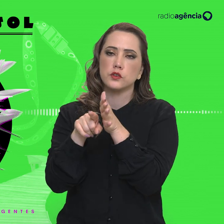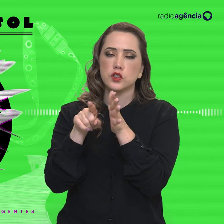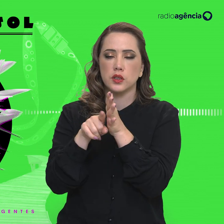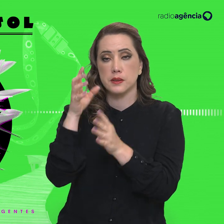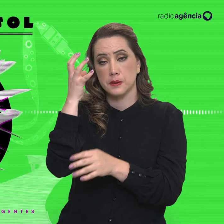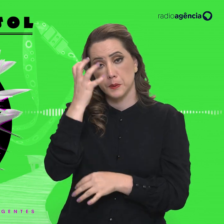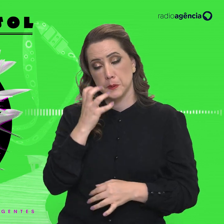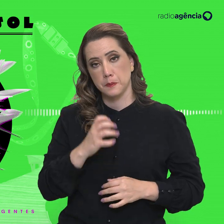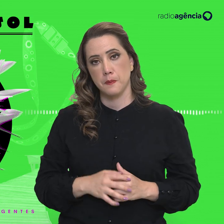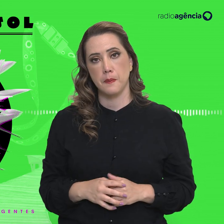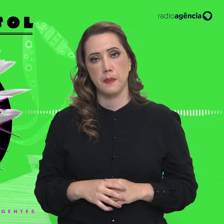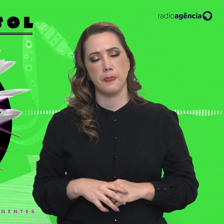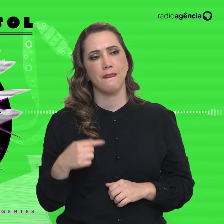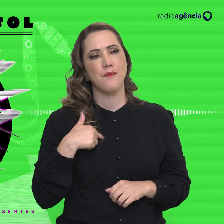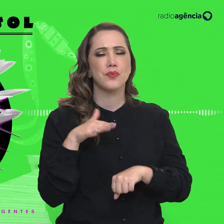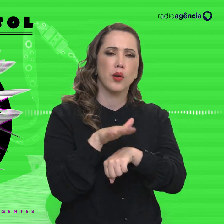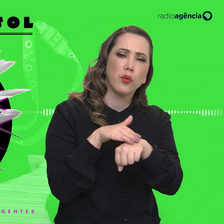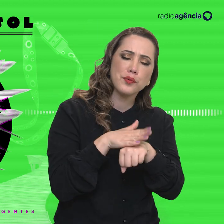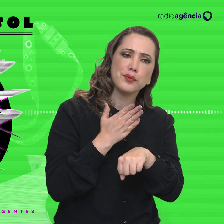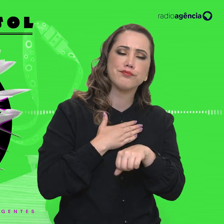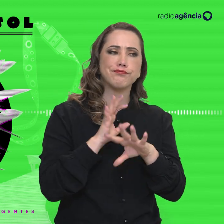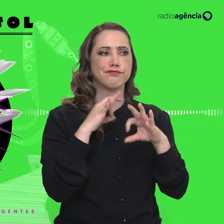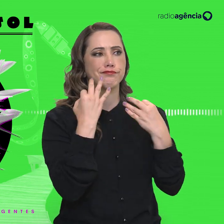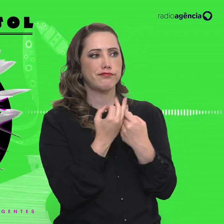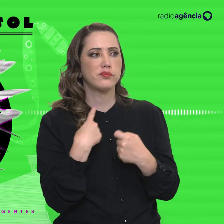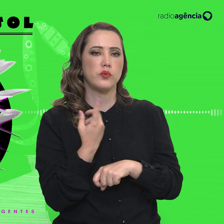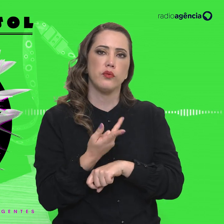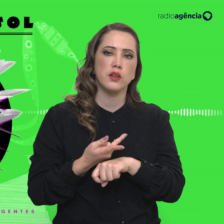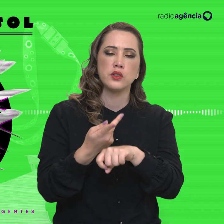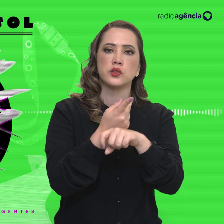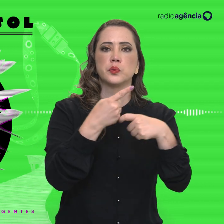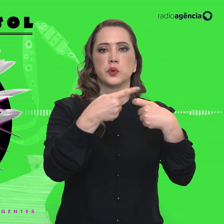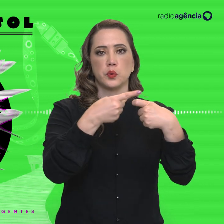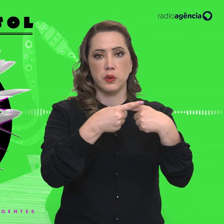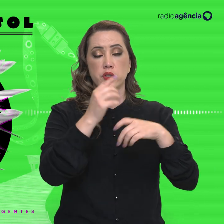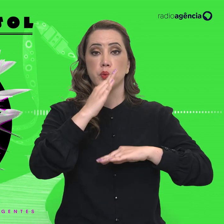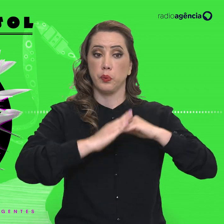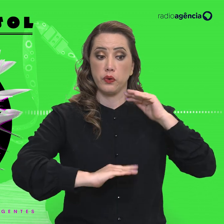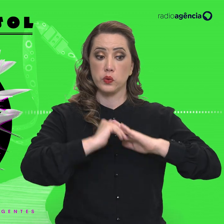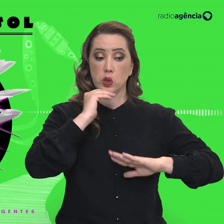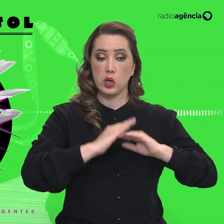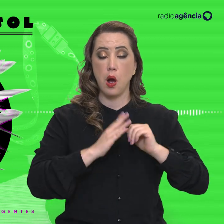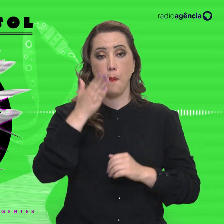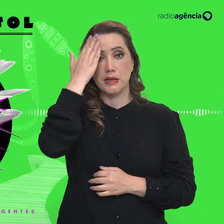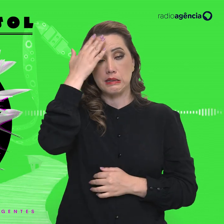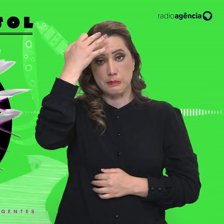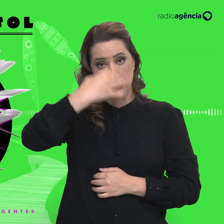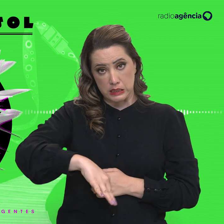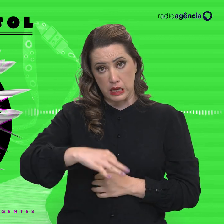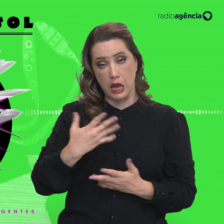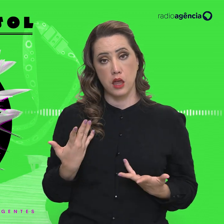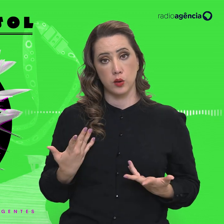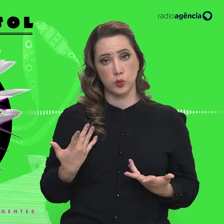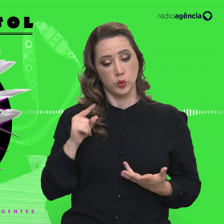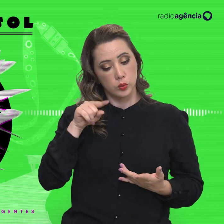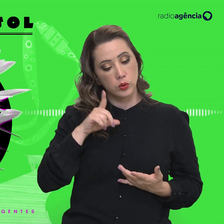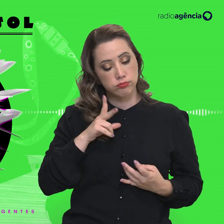[Pedro] Eu conversei com a minha família e a gente procurou um médico especialista para ter um diagnóstico formal e oficial.